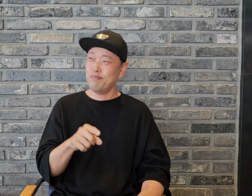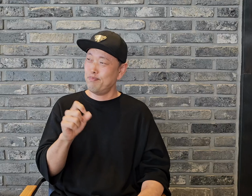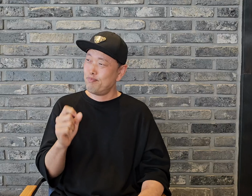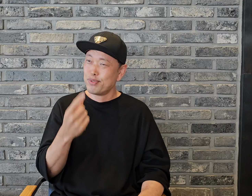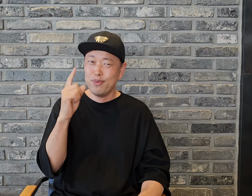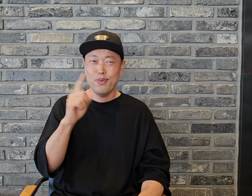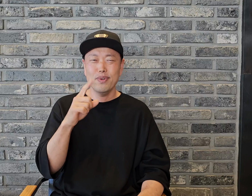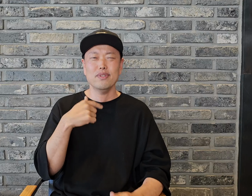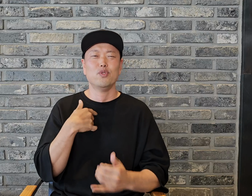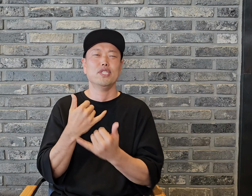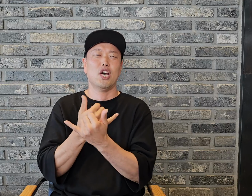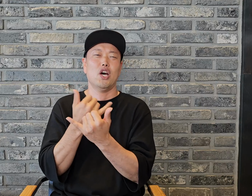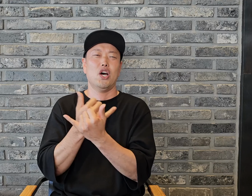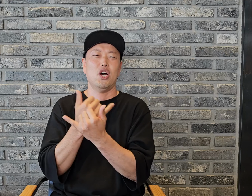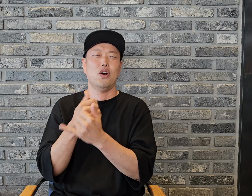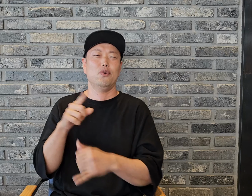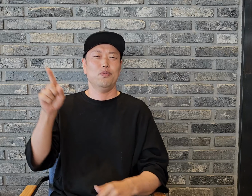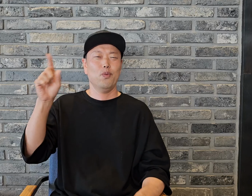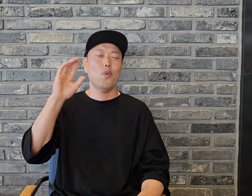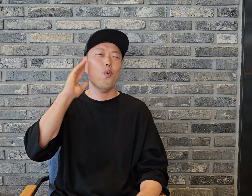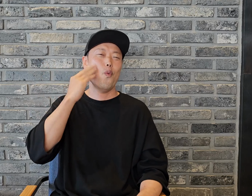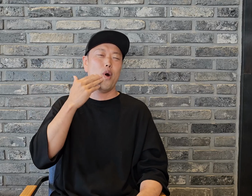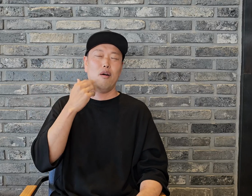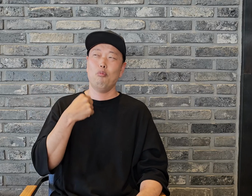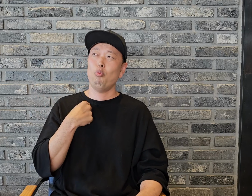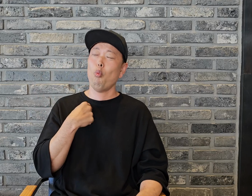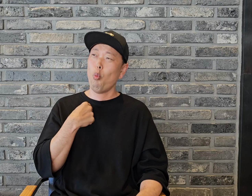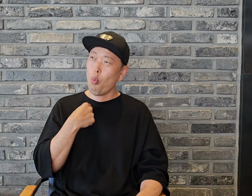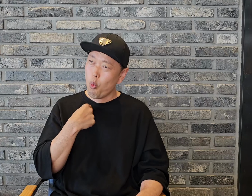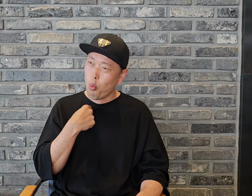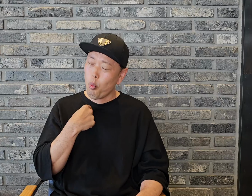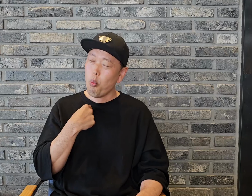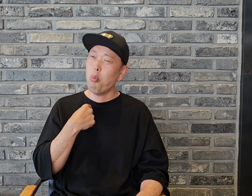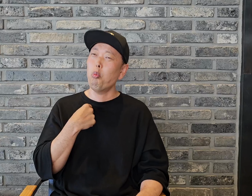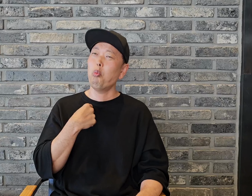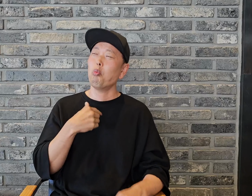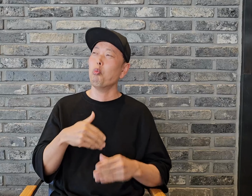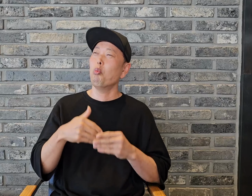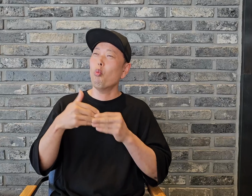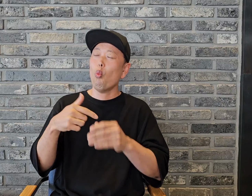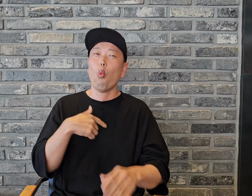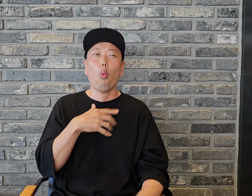un día un familiar sordo me llevó a algún lado.